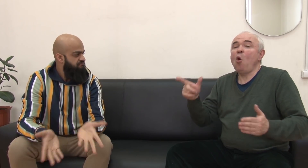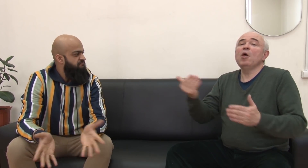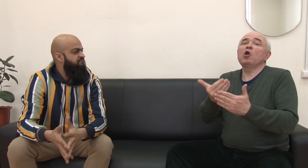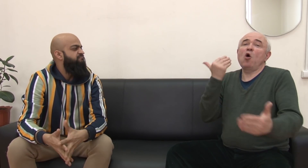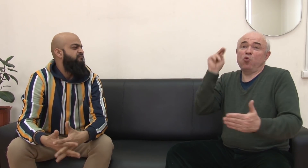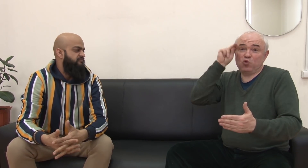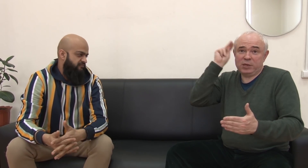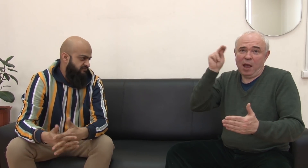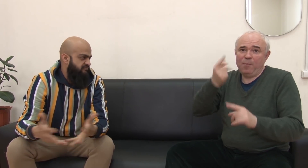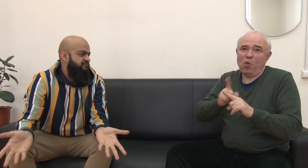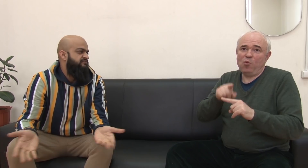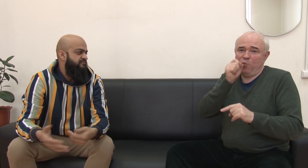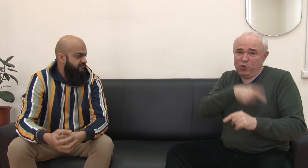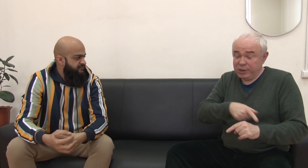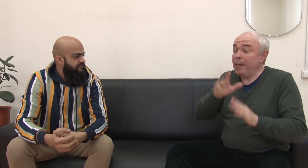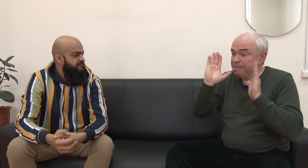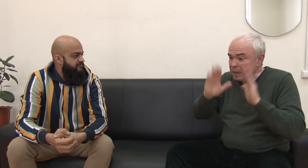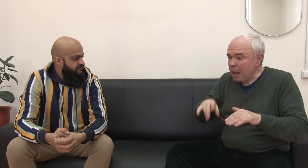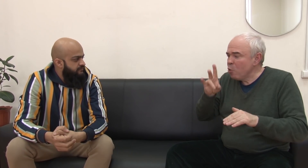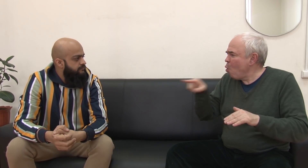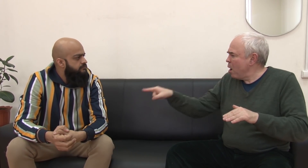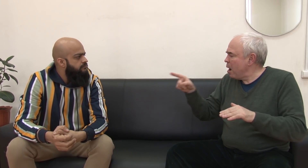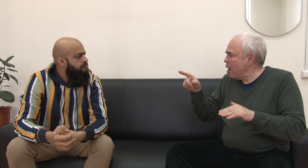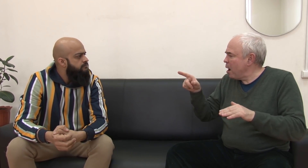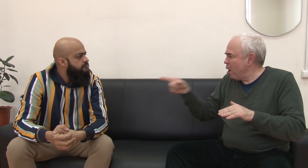Но он учился раньше, до этих изменений, поэтому упустил все это.